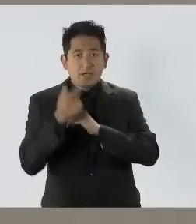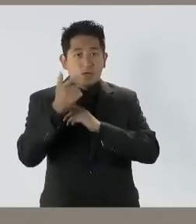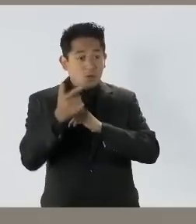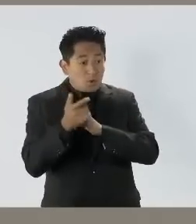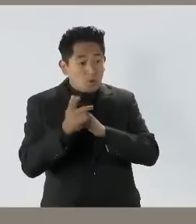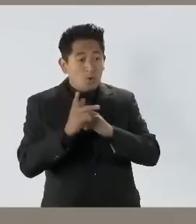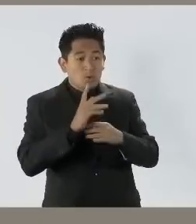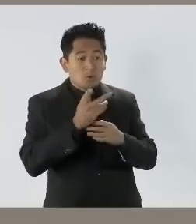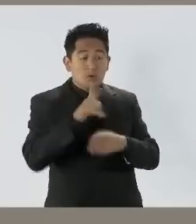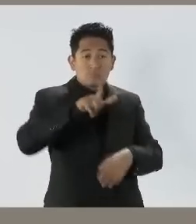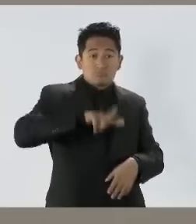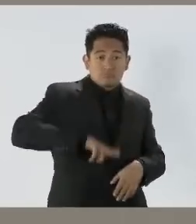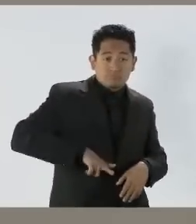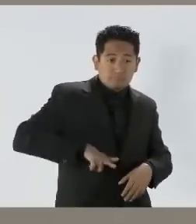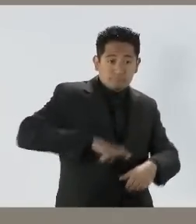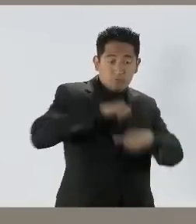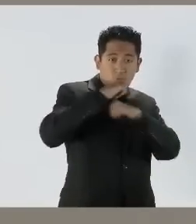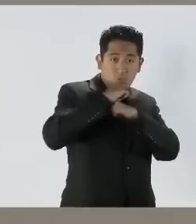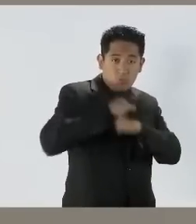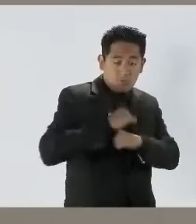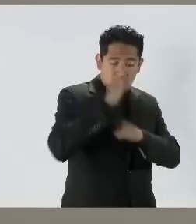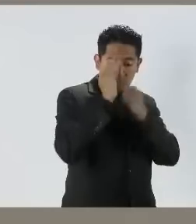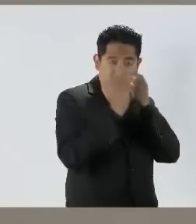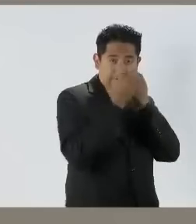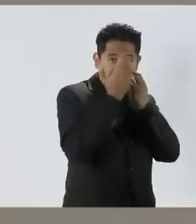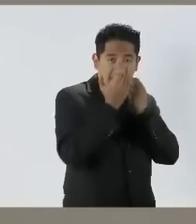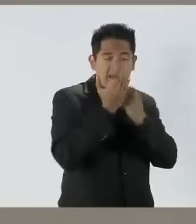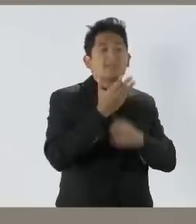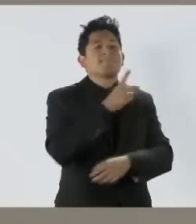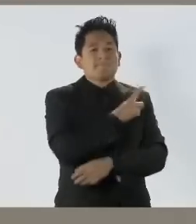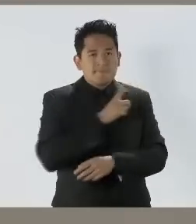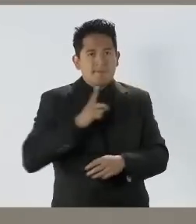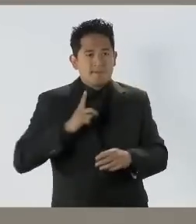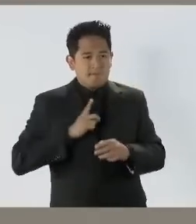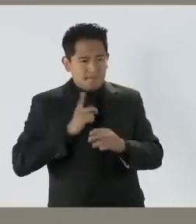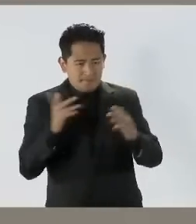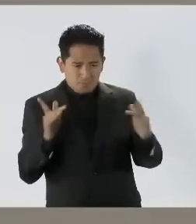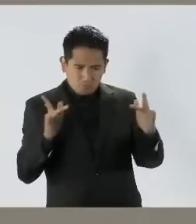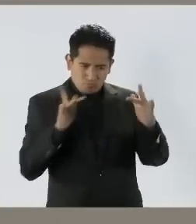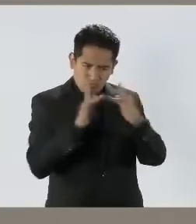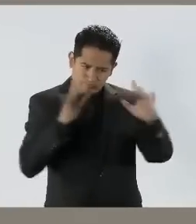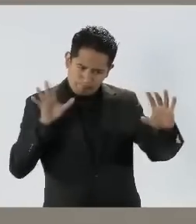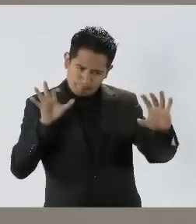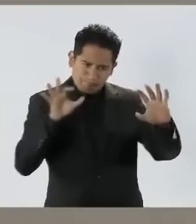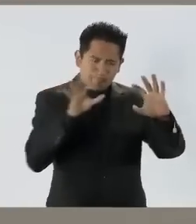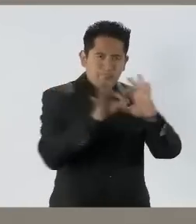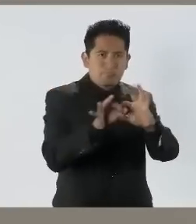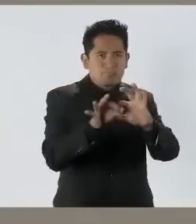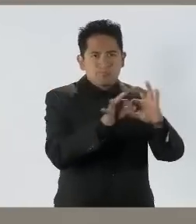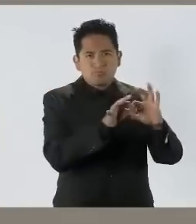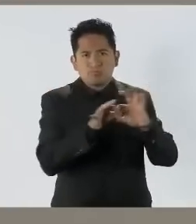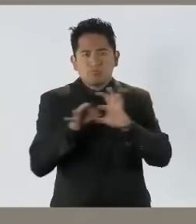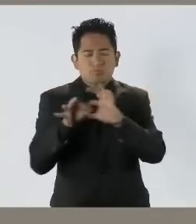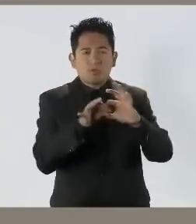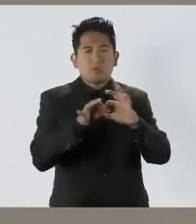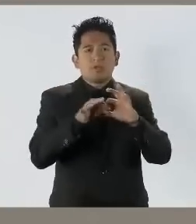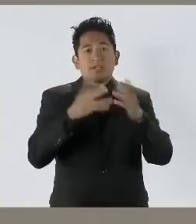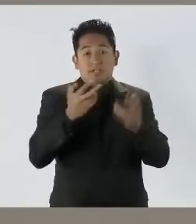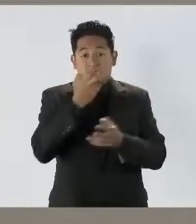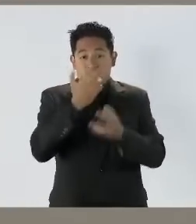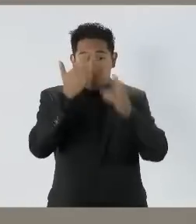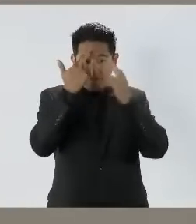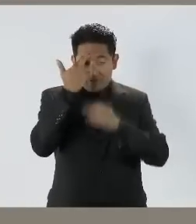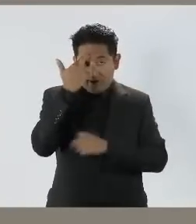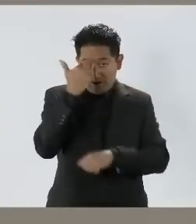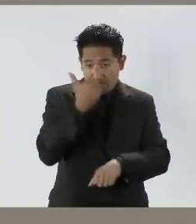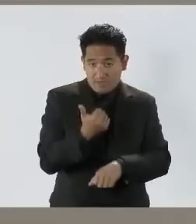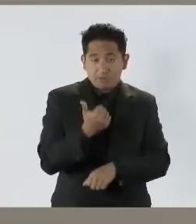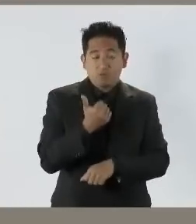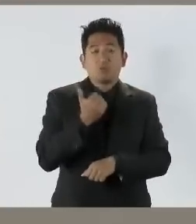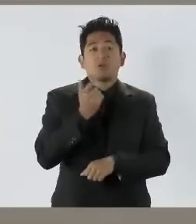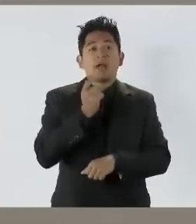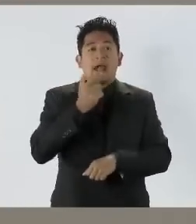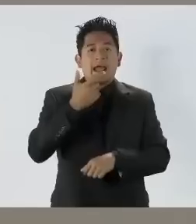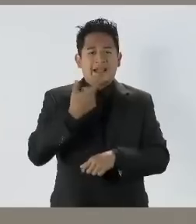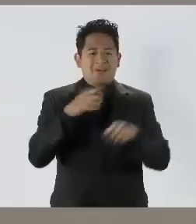y locales por eso es que los gabinetes son esenciales para la seguridad Quiero